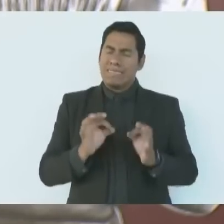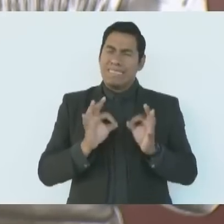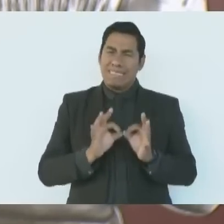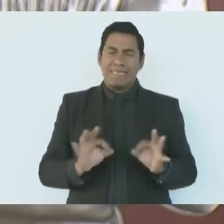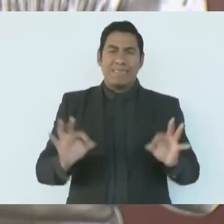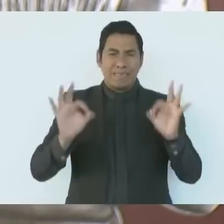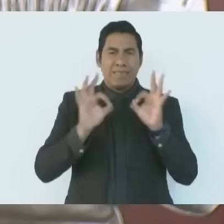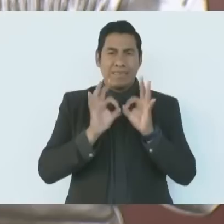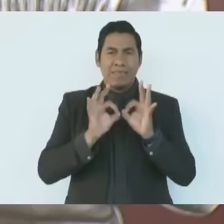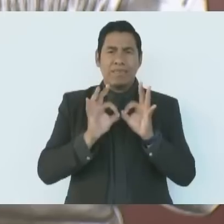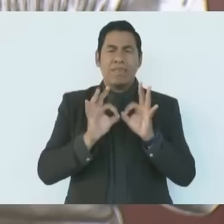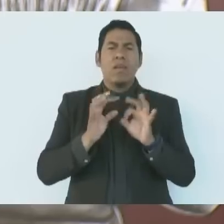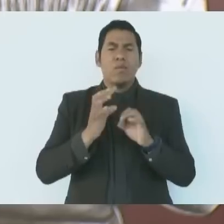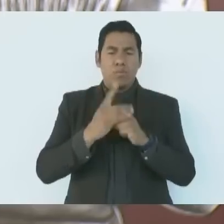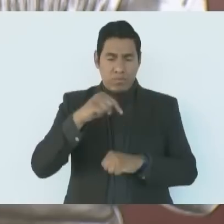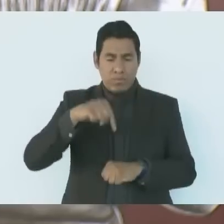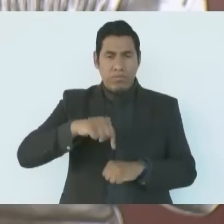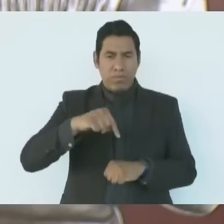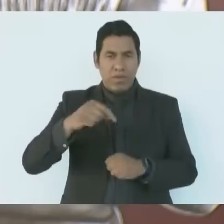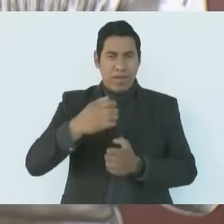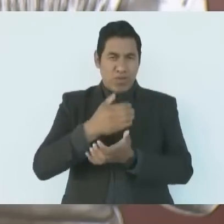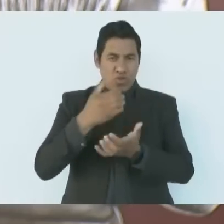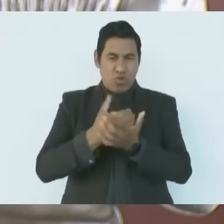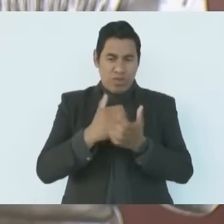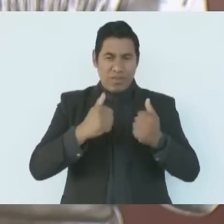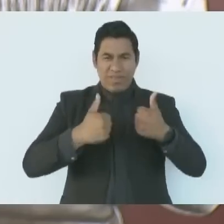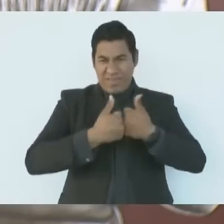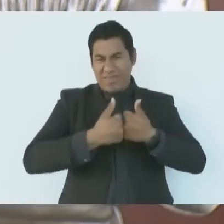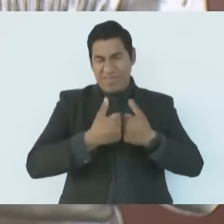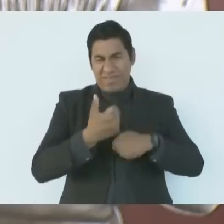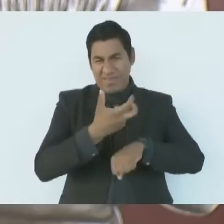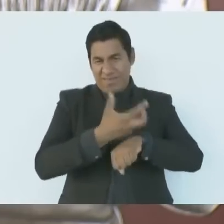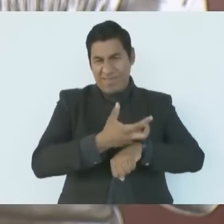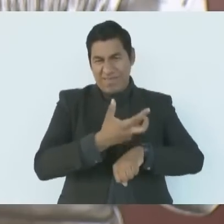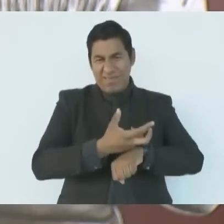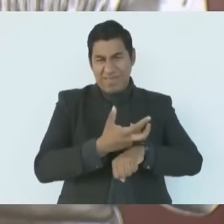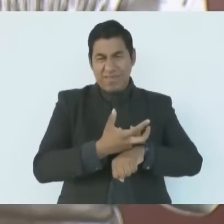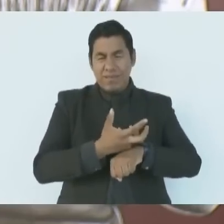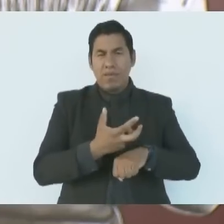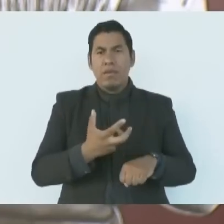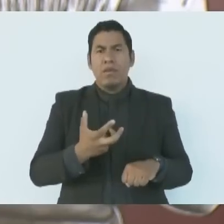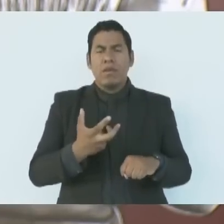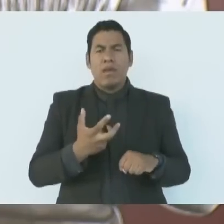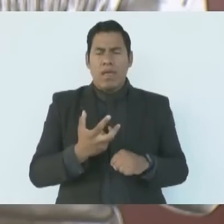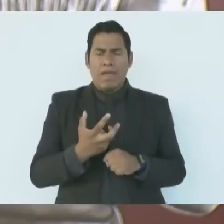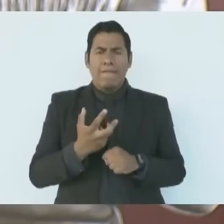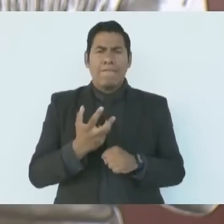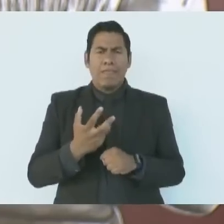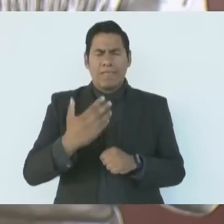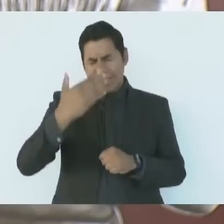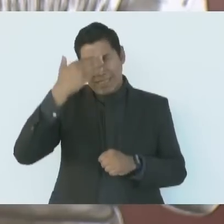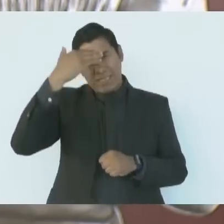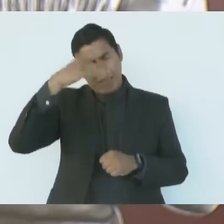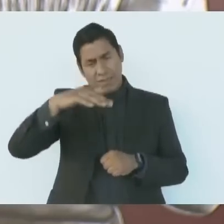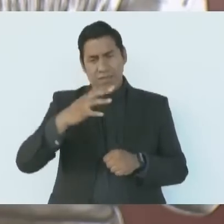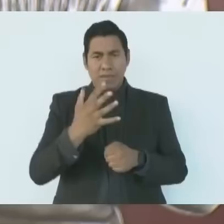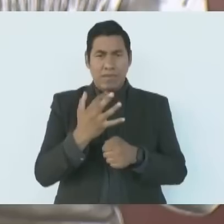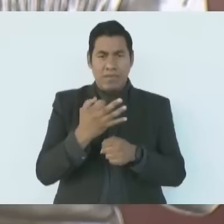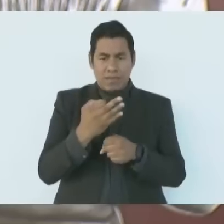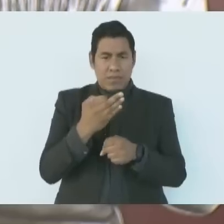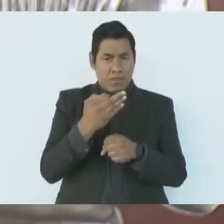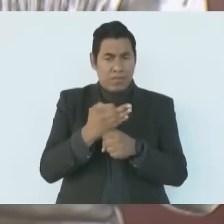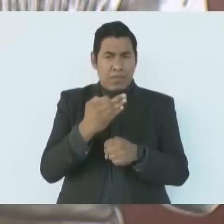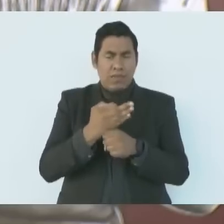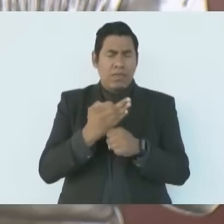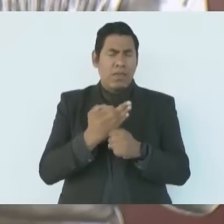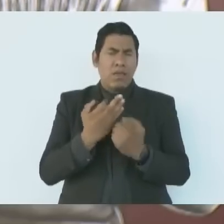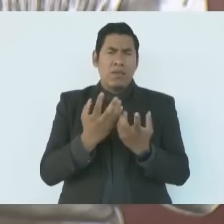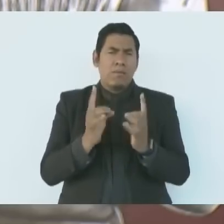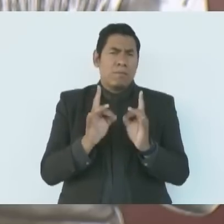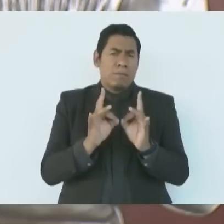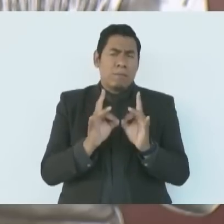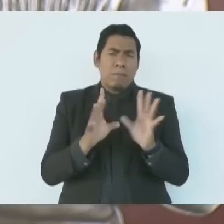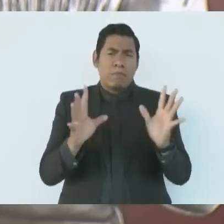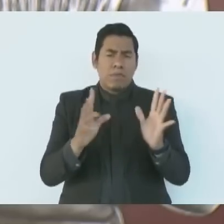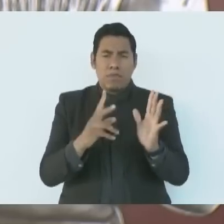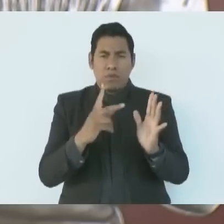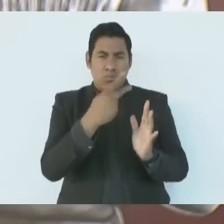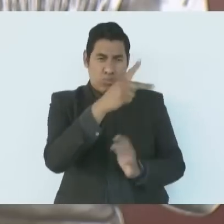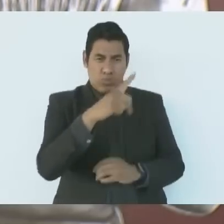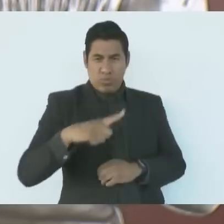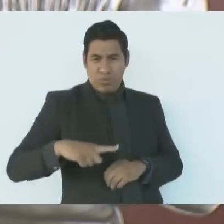ciudad fronteriza estamos en este momento en una situación en donde el gobierno de Estados Unidos